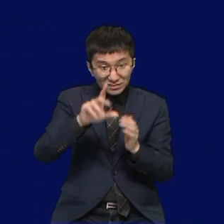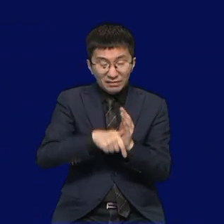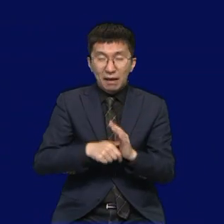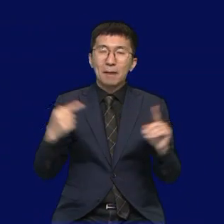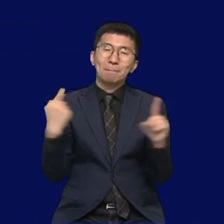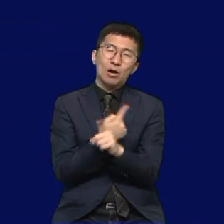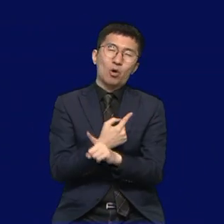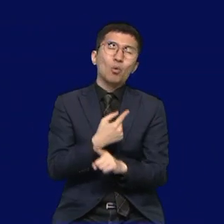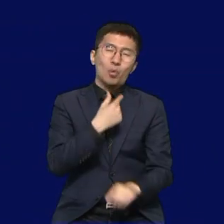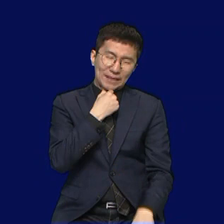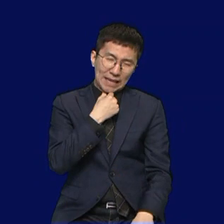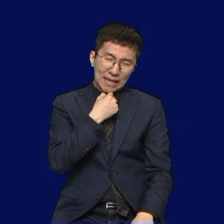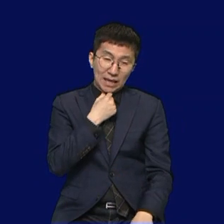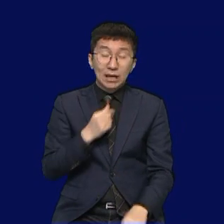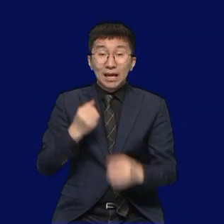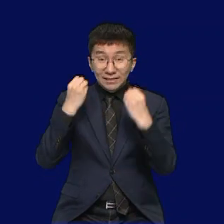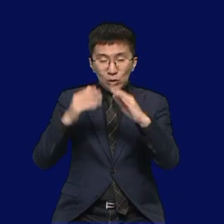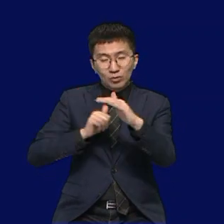선출되는 게 바람직하다고 사퇴 이유를 밝혔습니다.